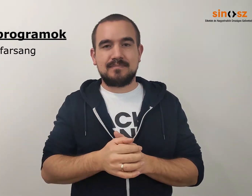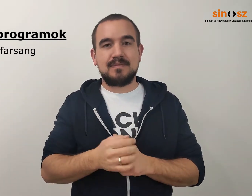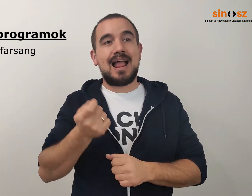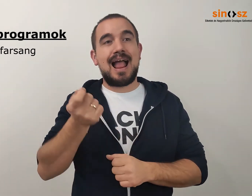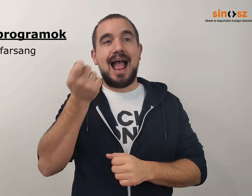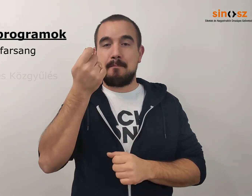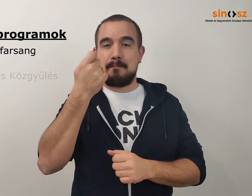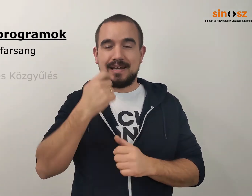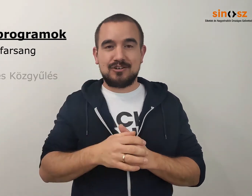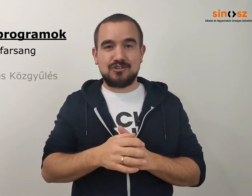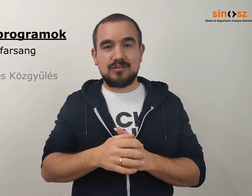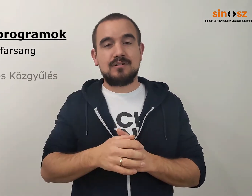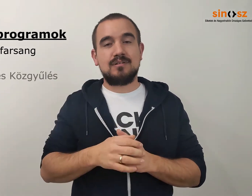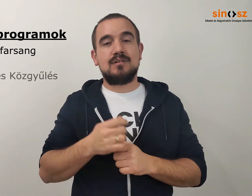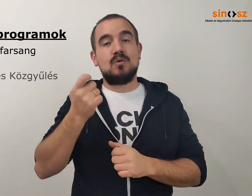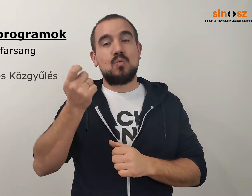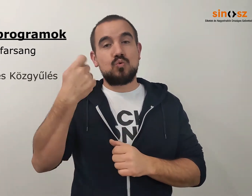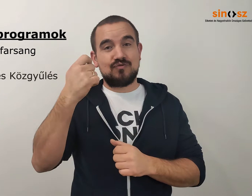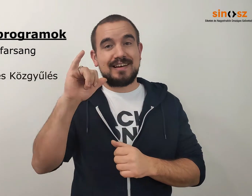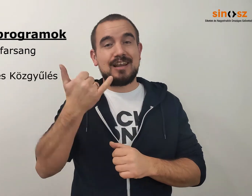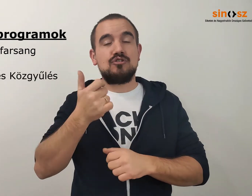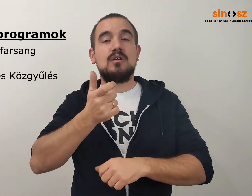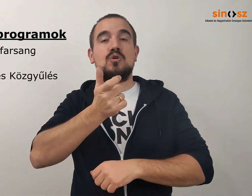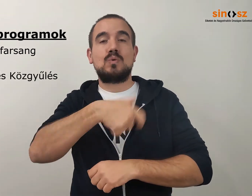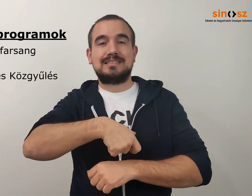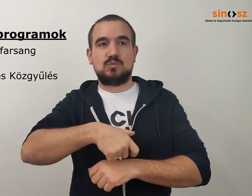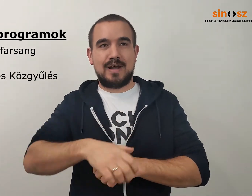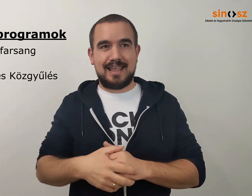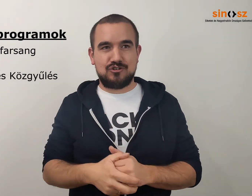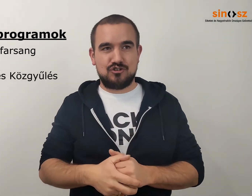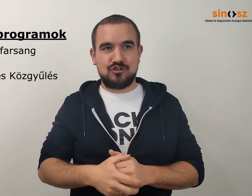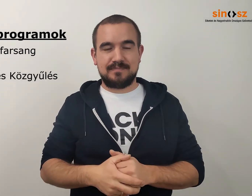Áprilisban húsvét és közgyűlés.